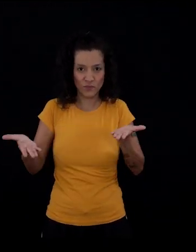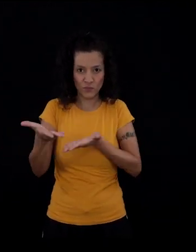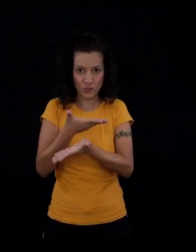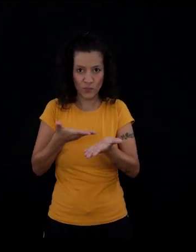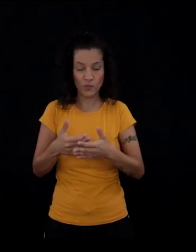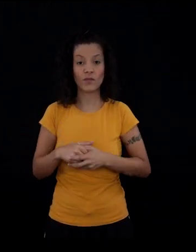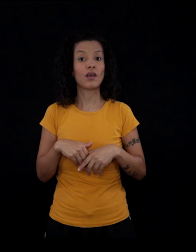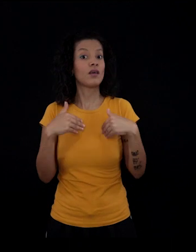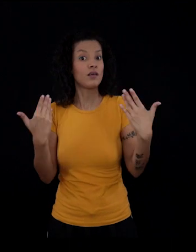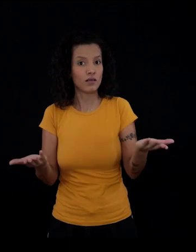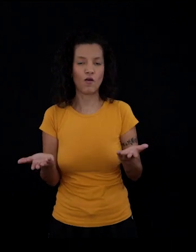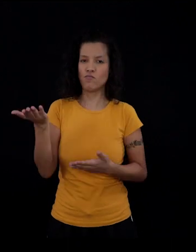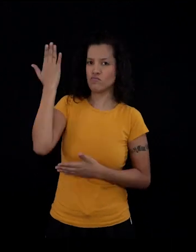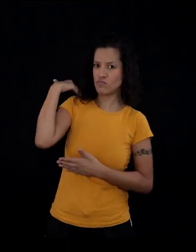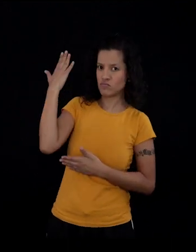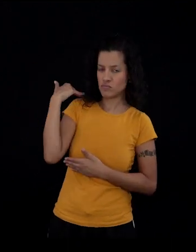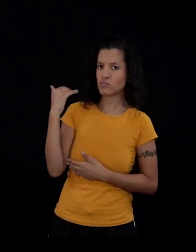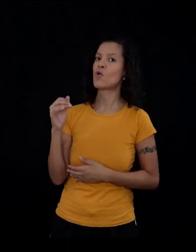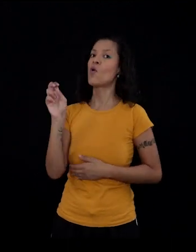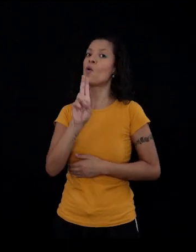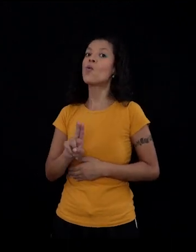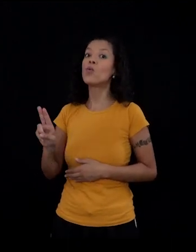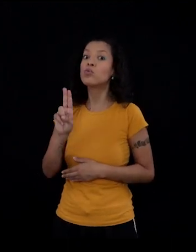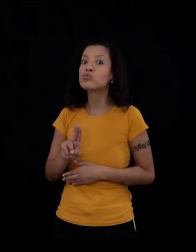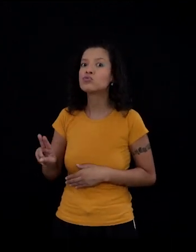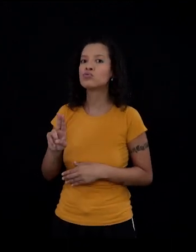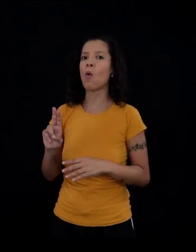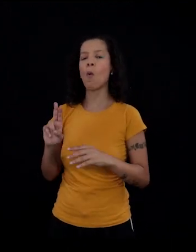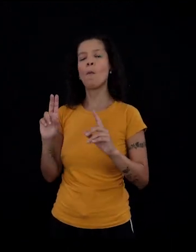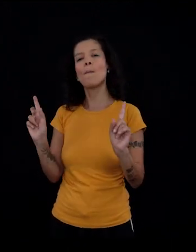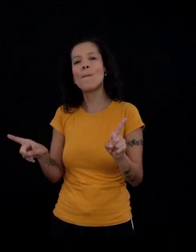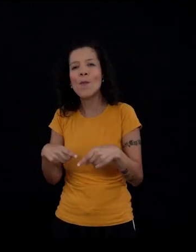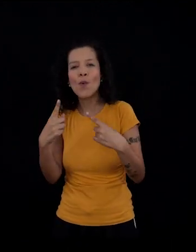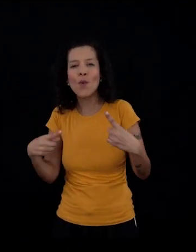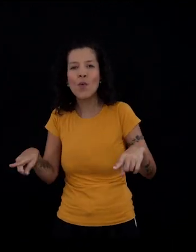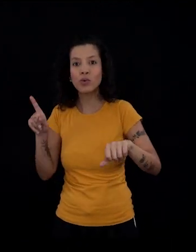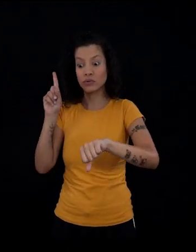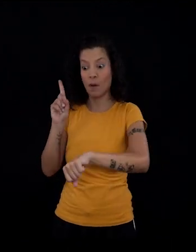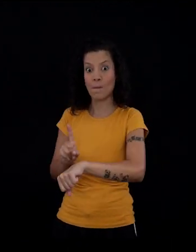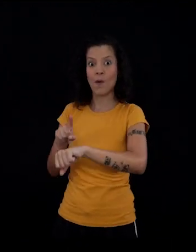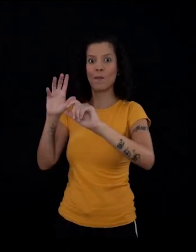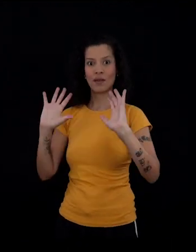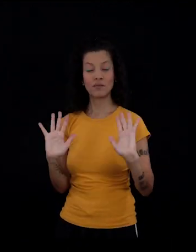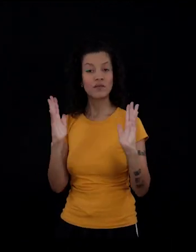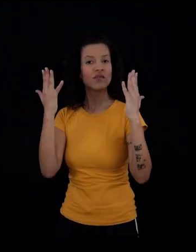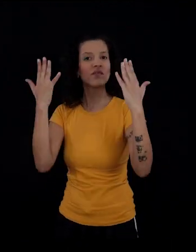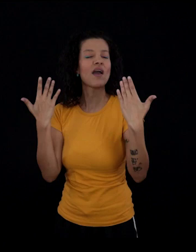Então o instrumento que foi usado lá, nesse momento de festa,